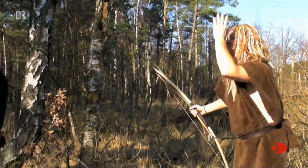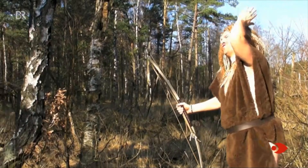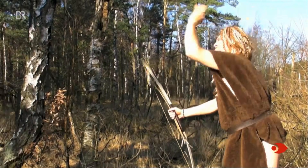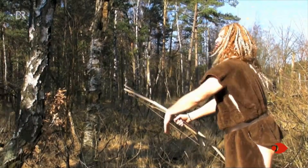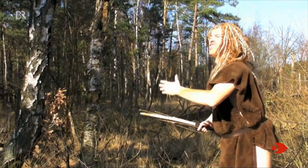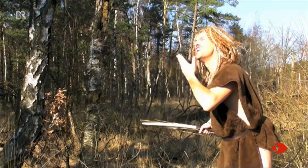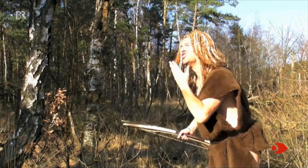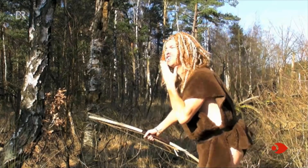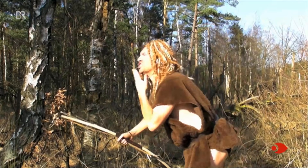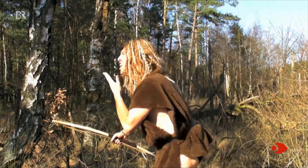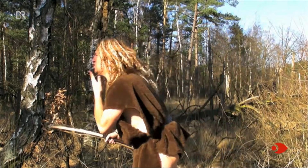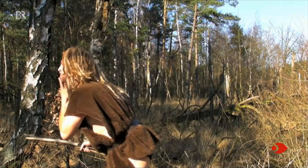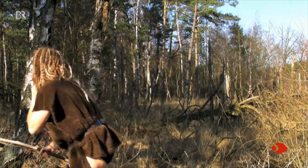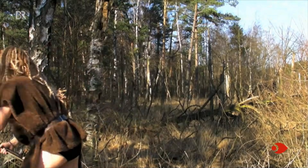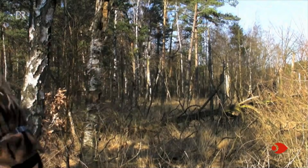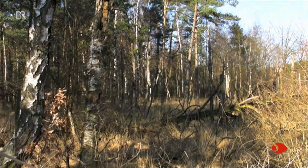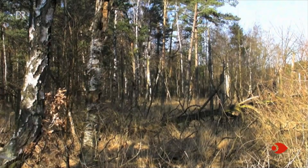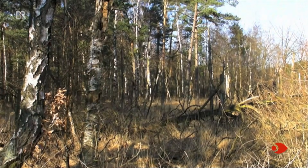Du sollst es sprechen: Hirsch, Hirsch, Hirsch!